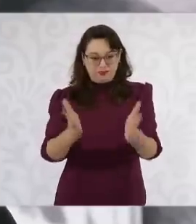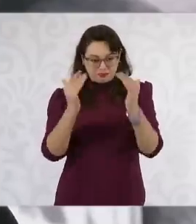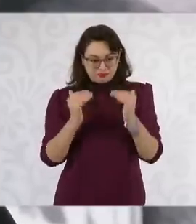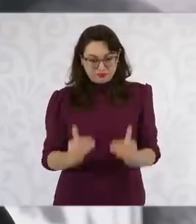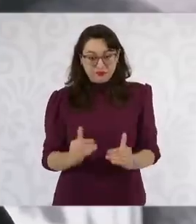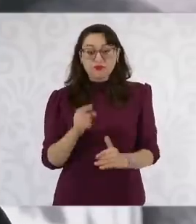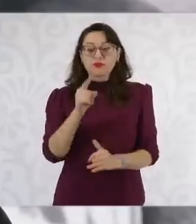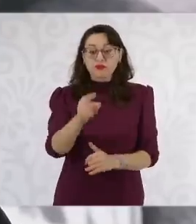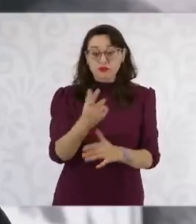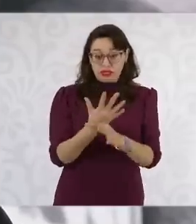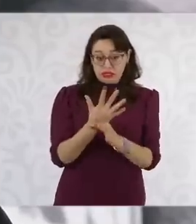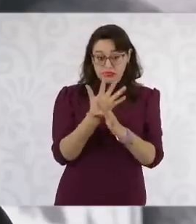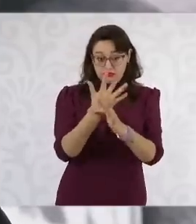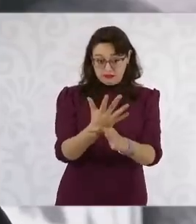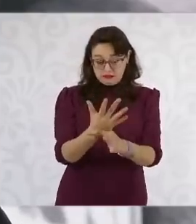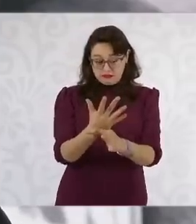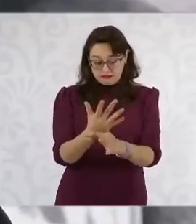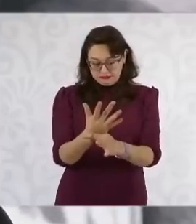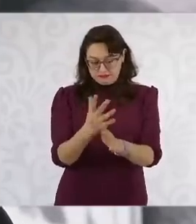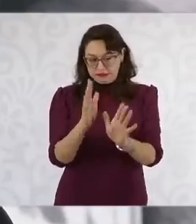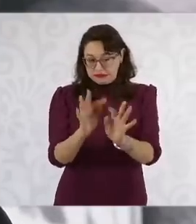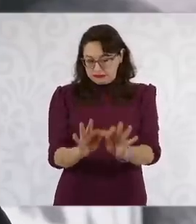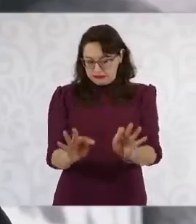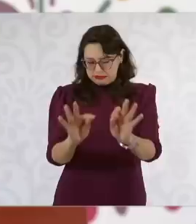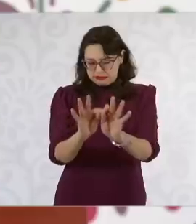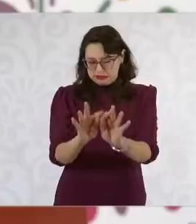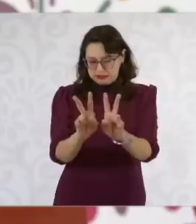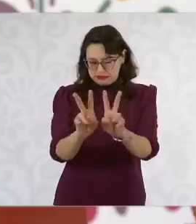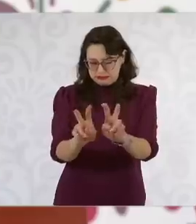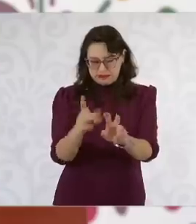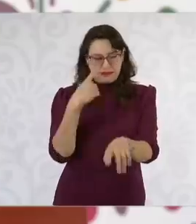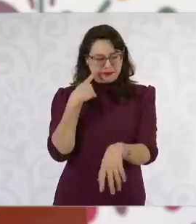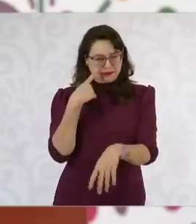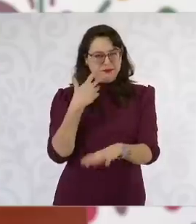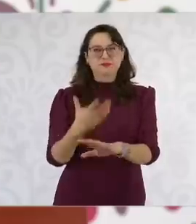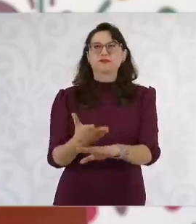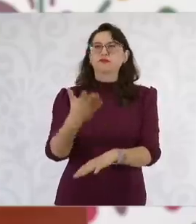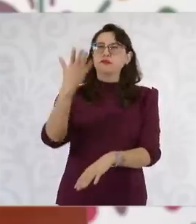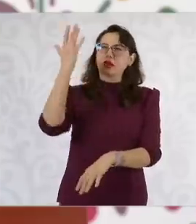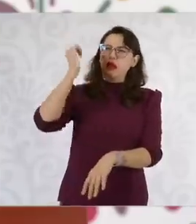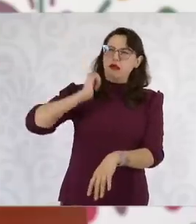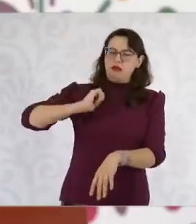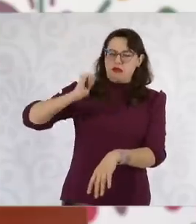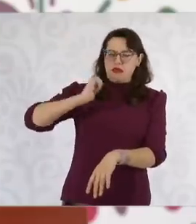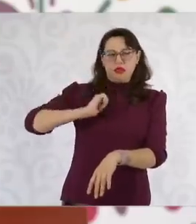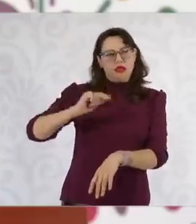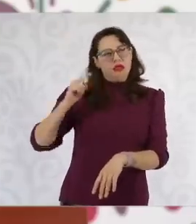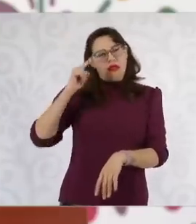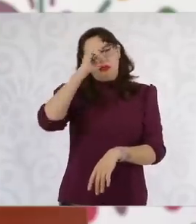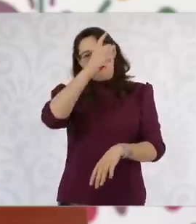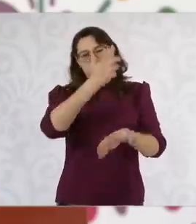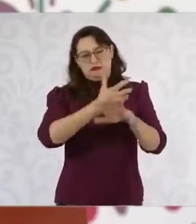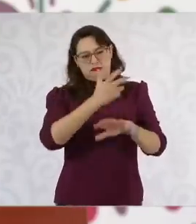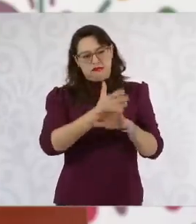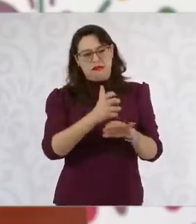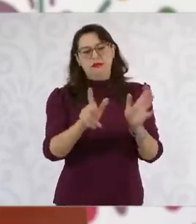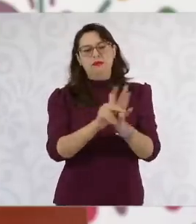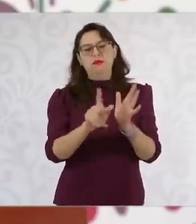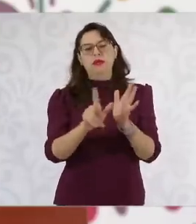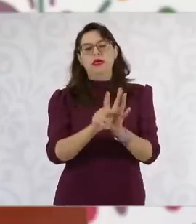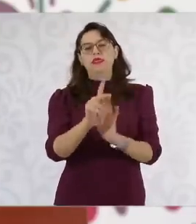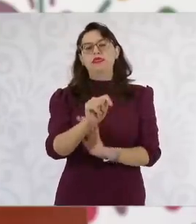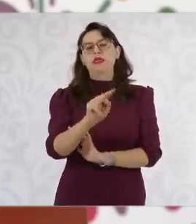el periódico de New York Times sacó uno de sus en sus aspectos fundamentales editoriales del